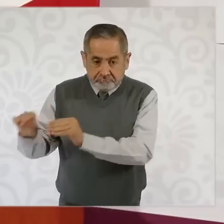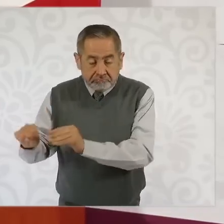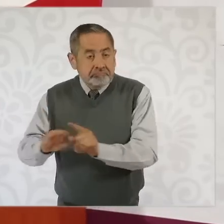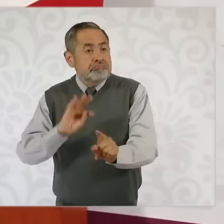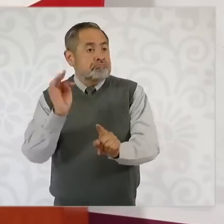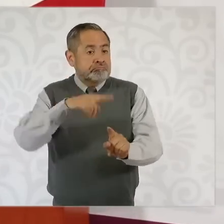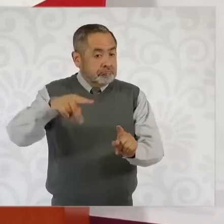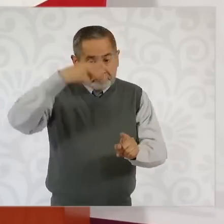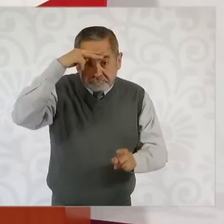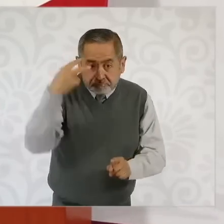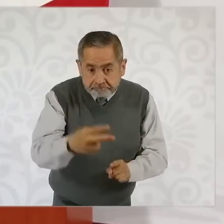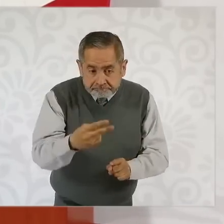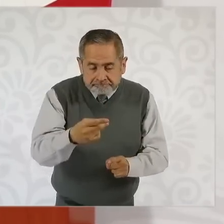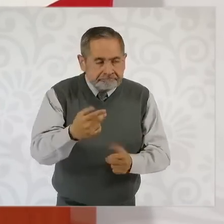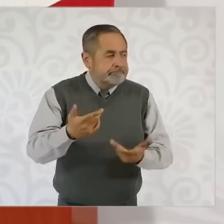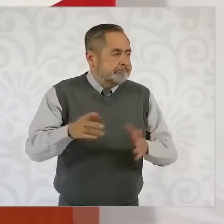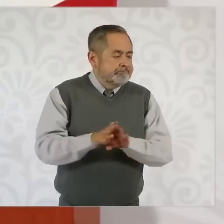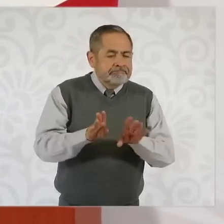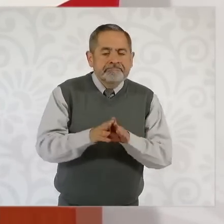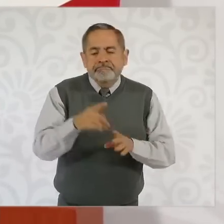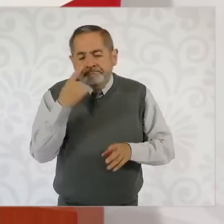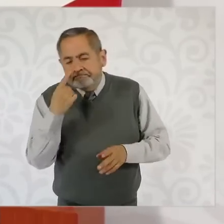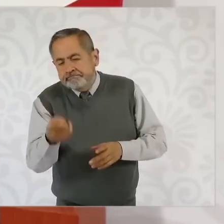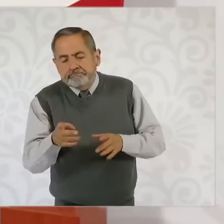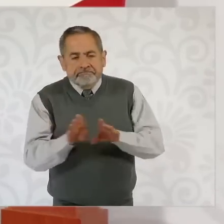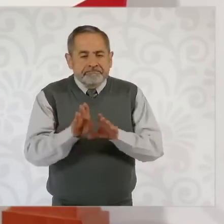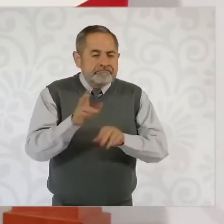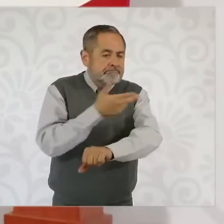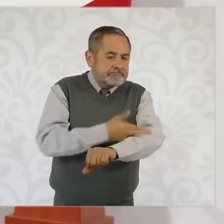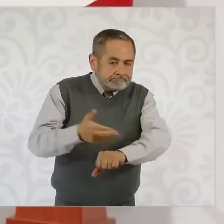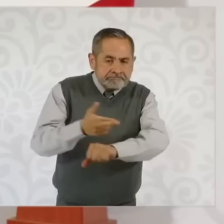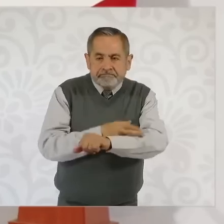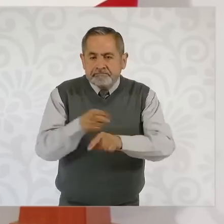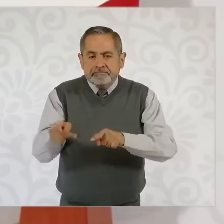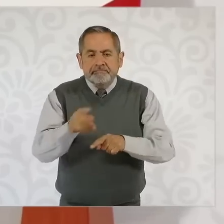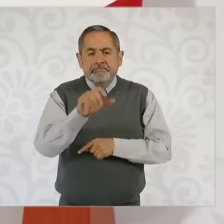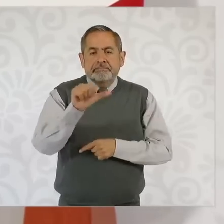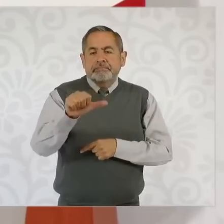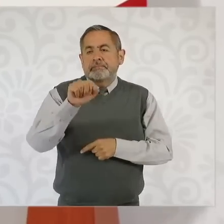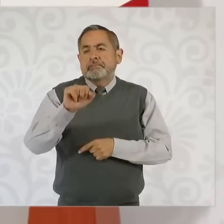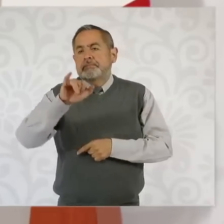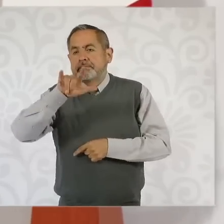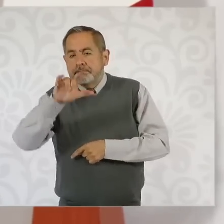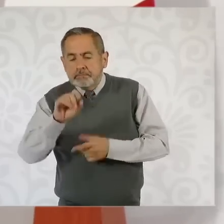condiciones migratorias y si es el caso ya sea con asilo o algún otro mecanismo a través de migración